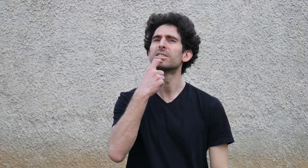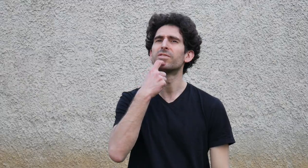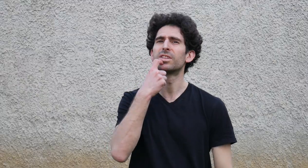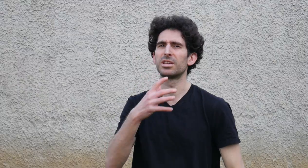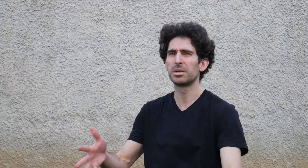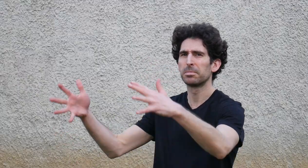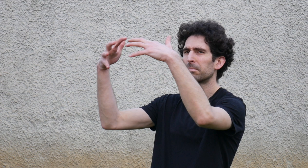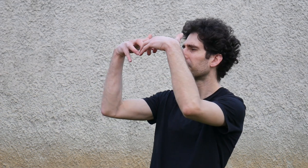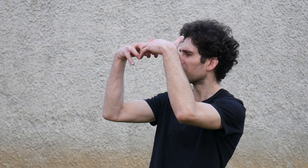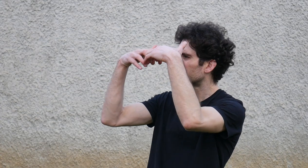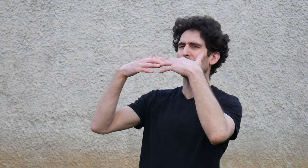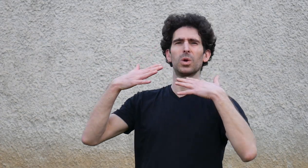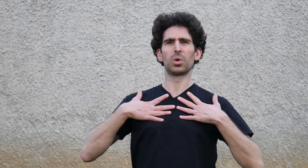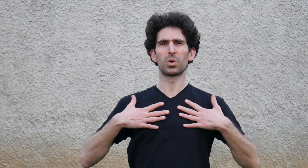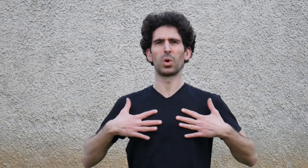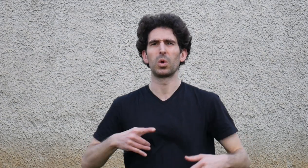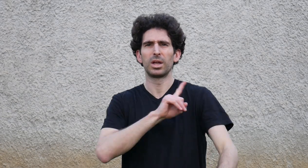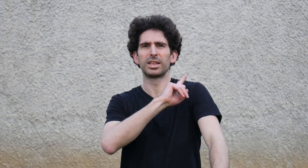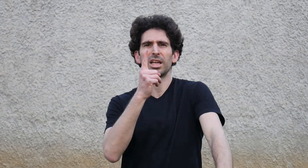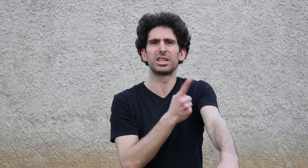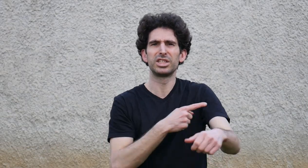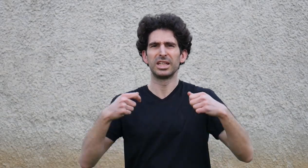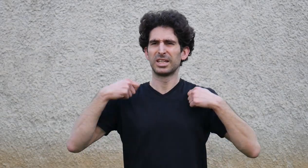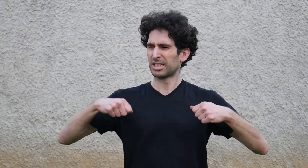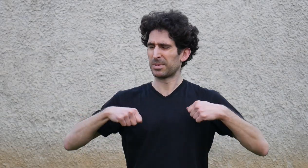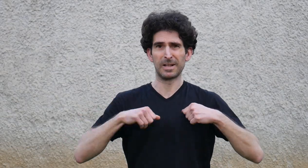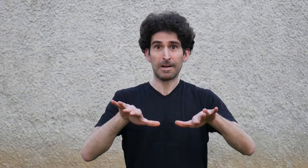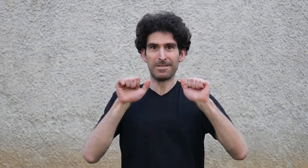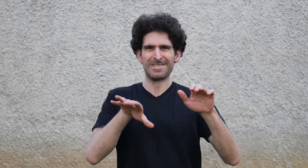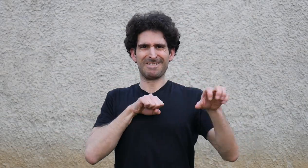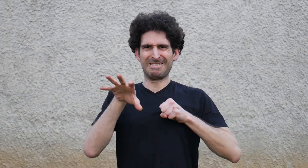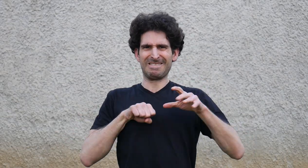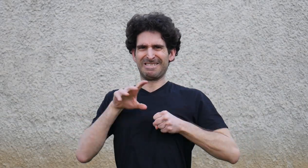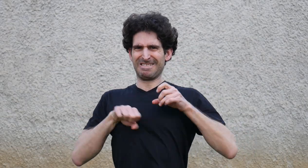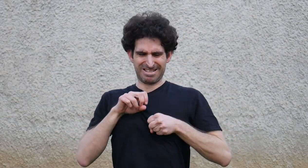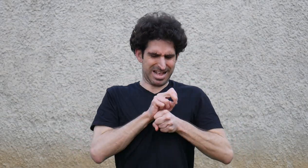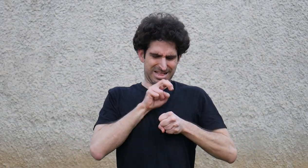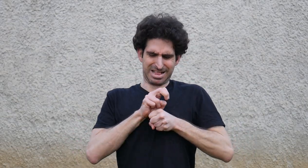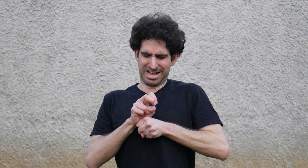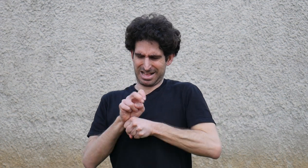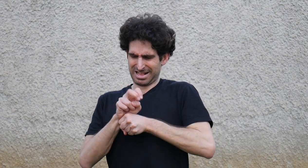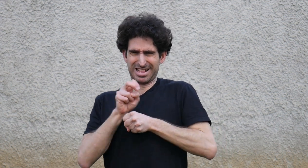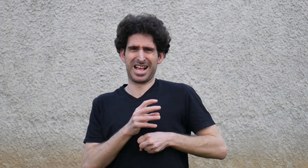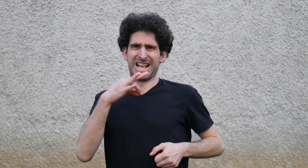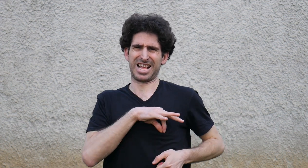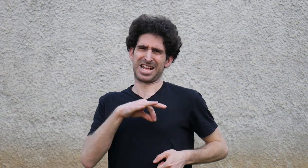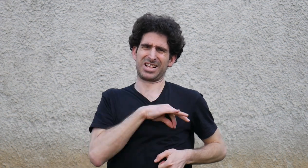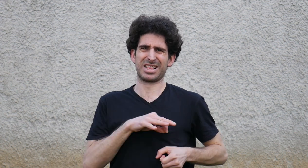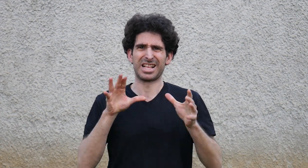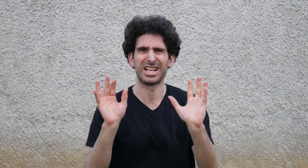Ca veut dire que le paresseux doit éviter de se dépenser et de garder son énergie au maximum.